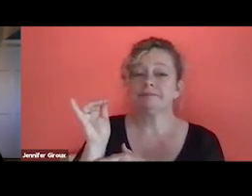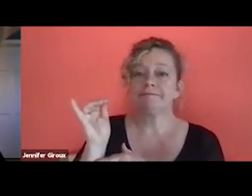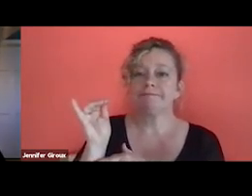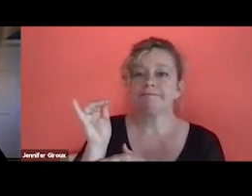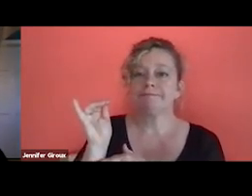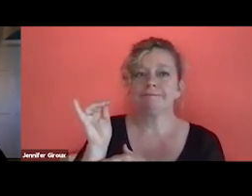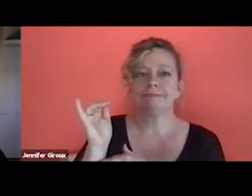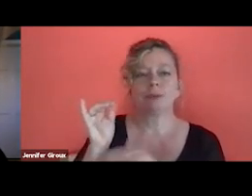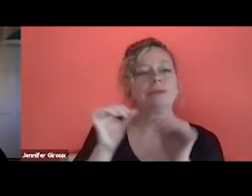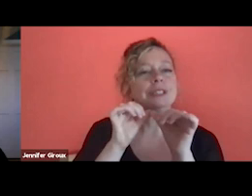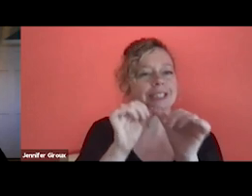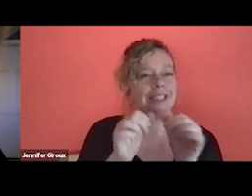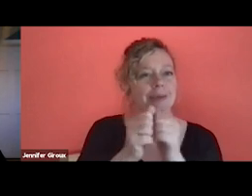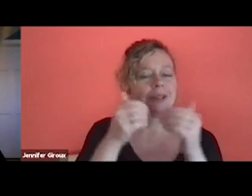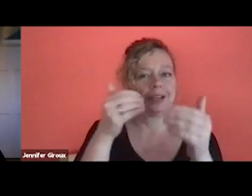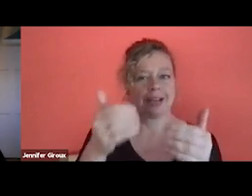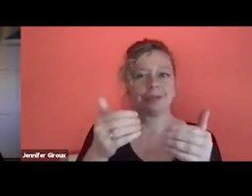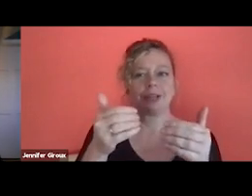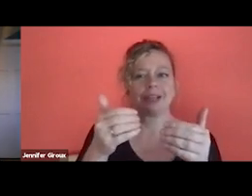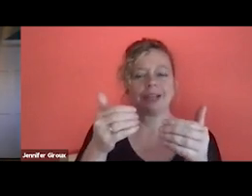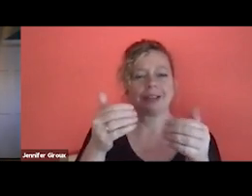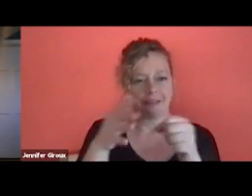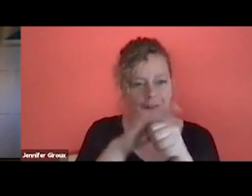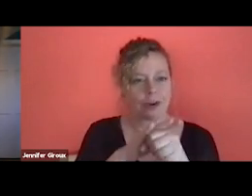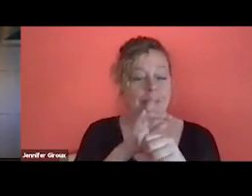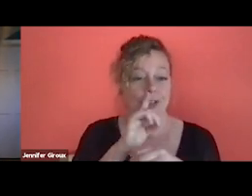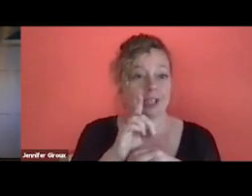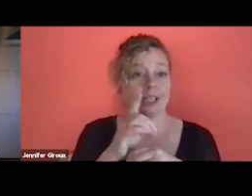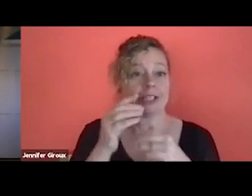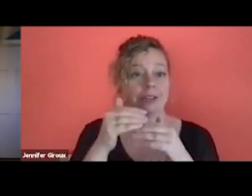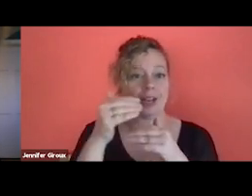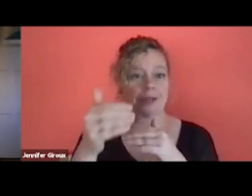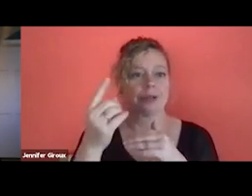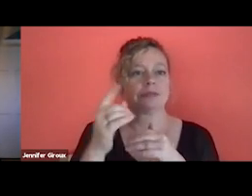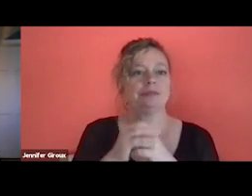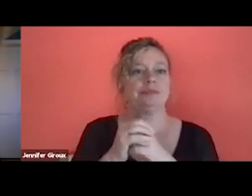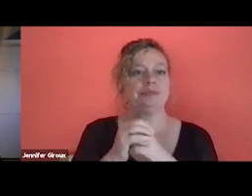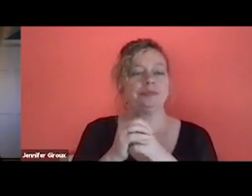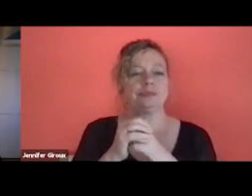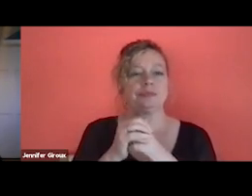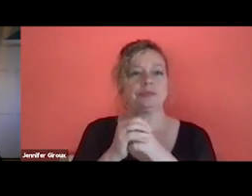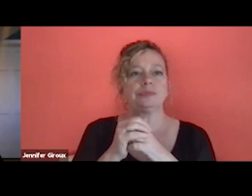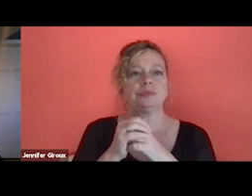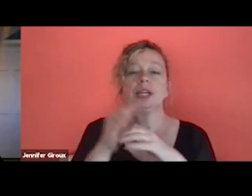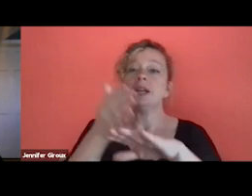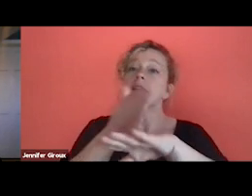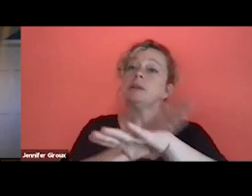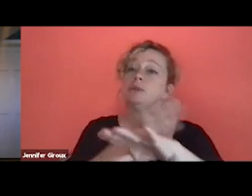continuaré con la siguiente diapositiva y las cubriré en realidad. Así que pasaremos a la siguiente diapositiva. Entonces, Nutrición Mejorada. Excelente.